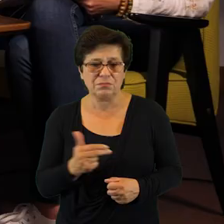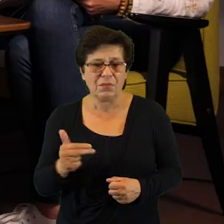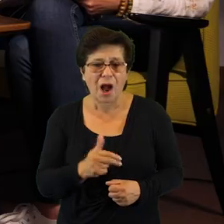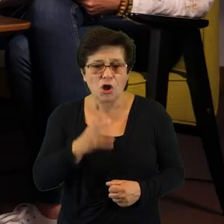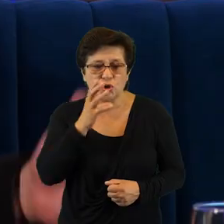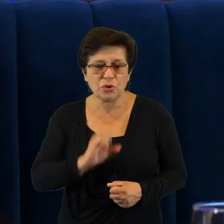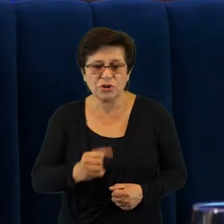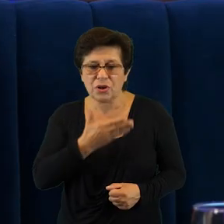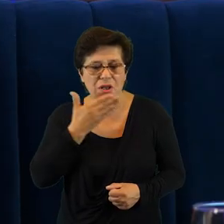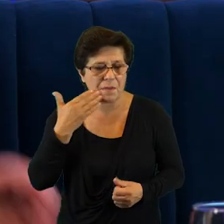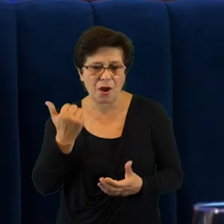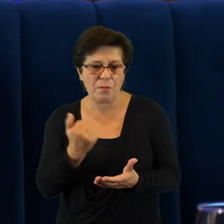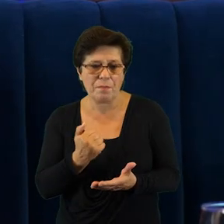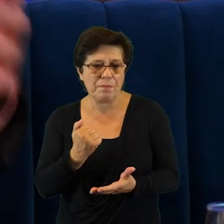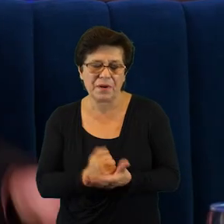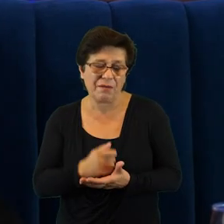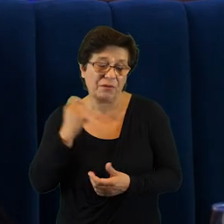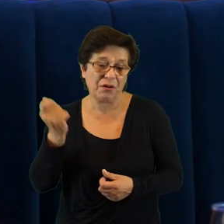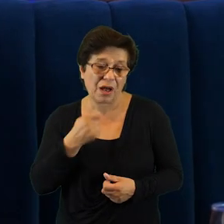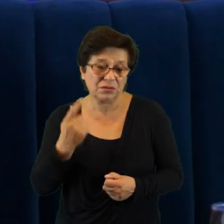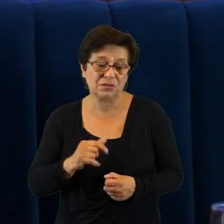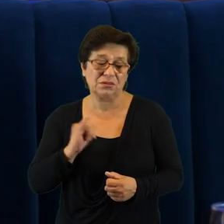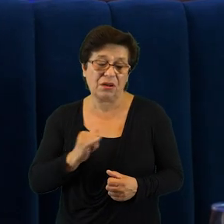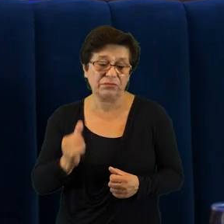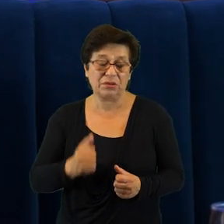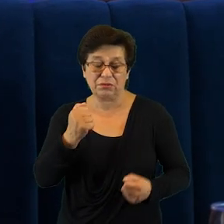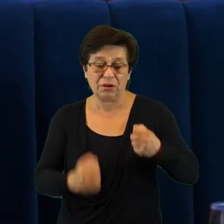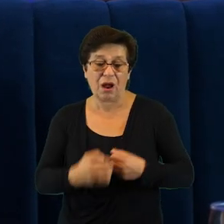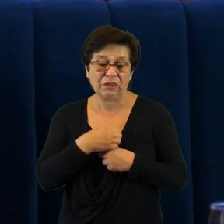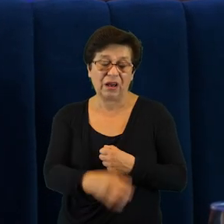i ją jeszcze bezustannie zagadywał, nie zdając sobie sprawy, że kierowcy nie należy przeszkadzać.